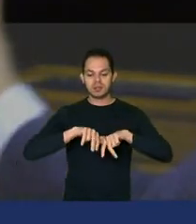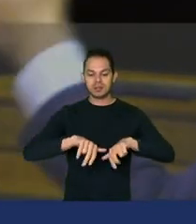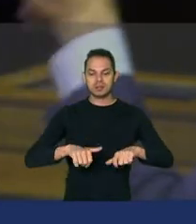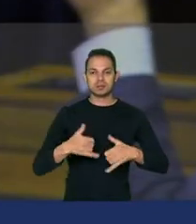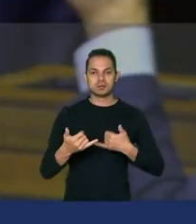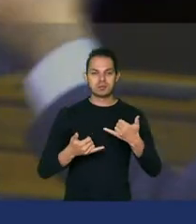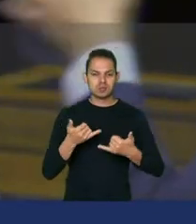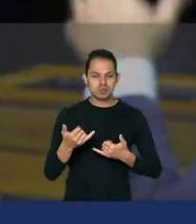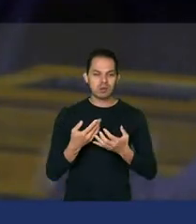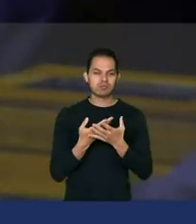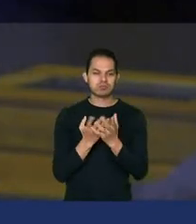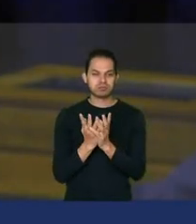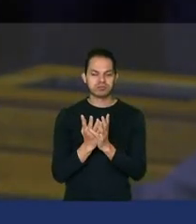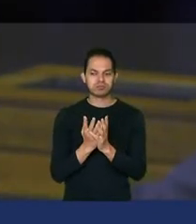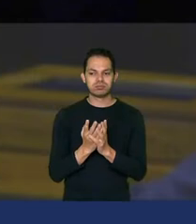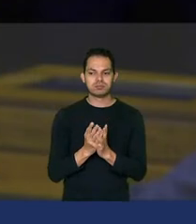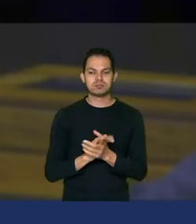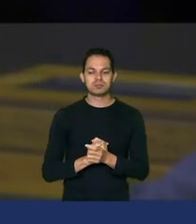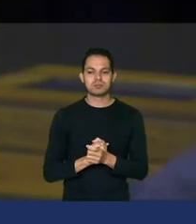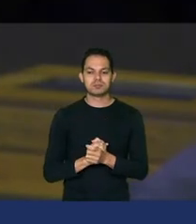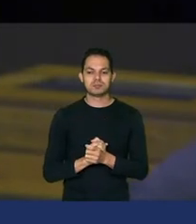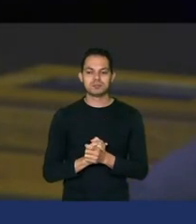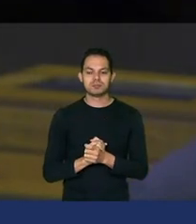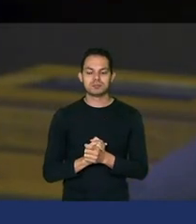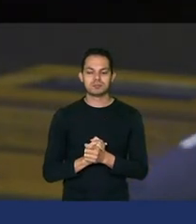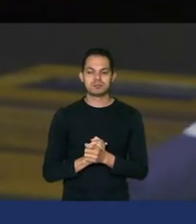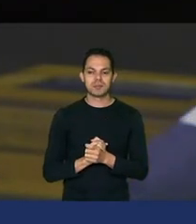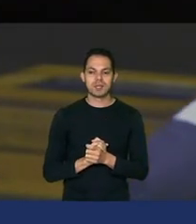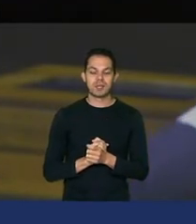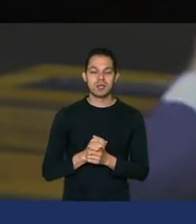OUTRAS CONTRIBUIÇÕES OU IMPOSTOS SOBRE O FATURAMENTO, A RENDA OU JOGOS DE APOSTAS.